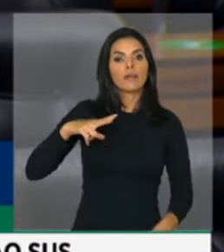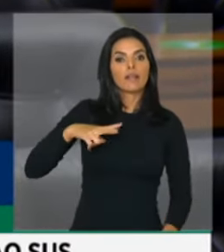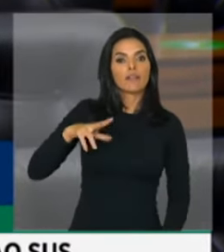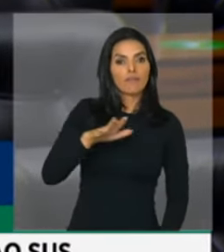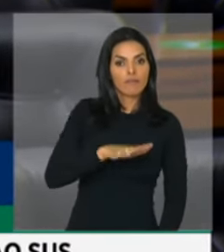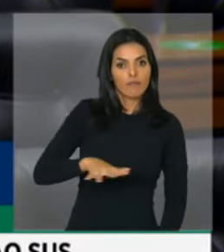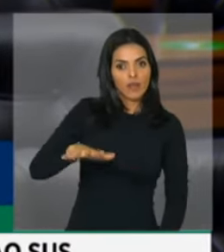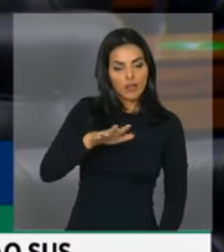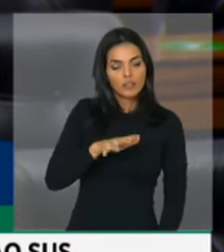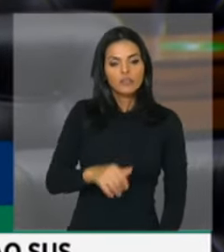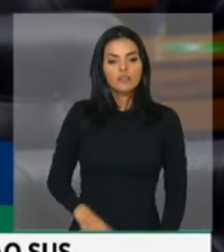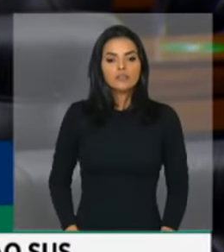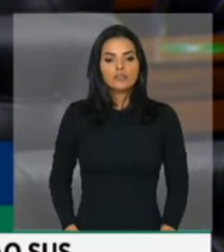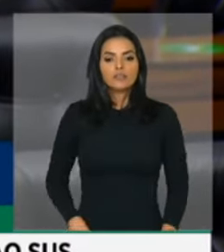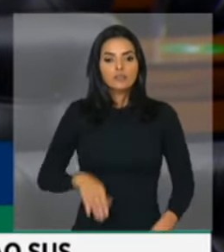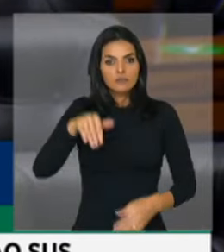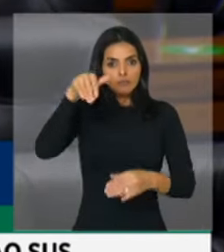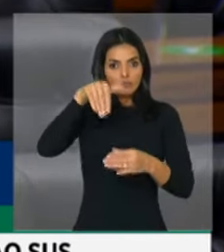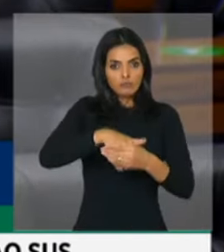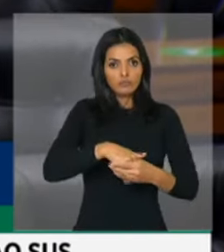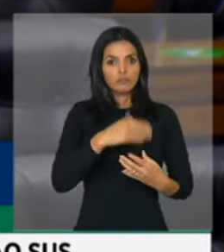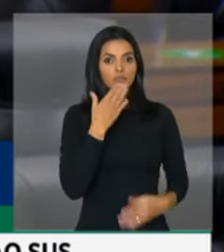ISSO VOTAMOS FAVORÁVEL NO MÉRITO DO PROJETO. MAS ACHO QUE O PROJETO ESTÁ MAL RESOLVIDO, PORQUE NA VERDADE